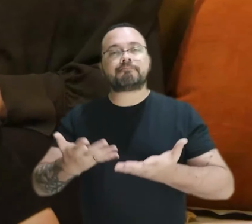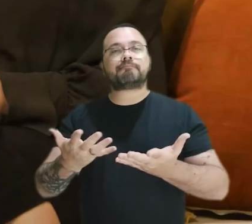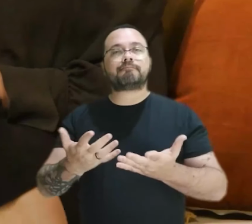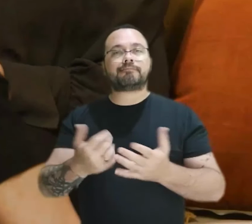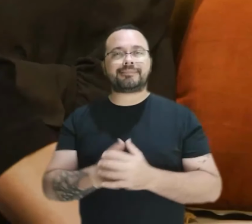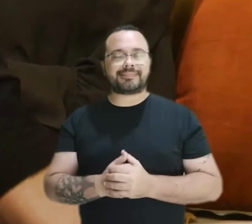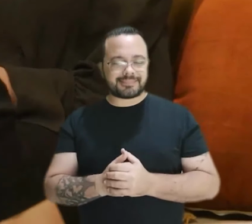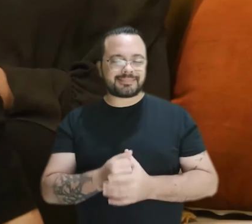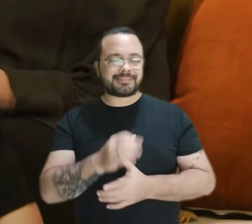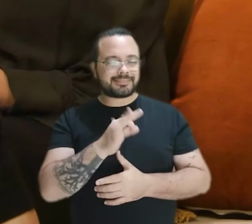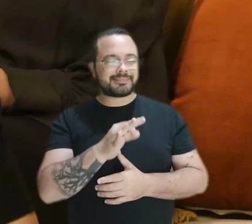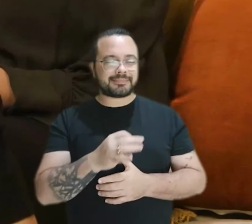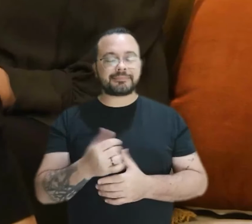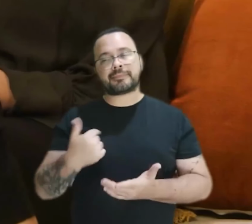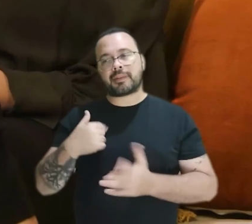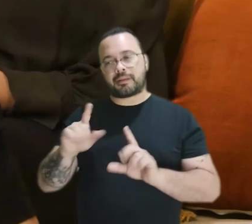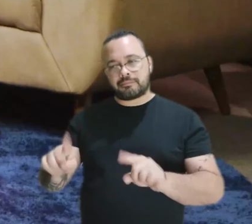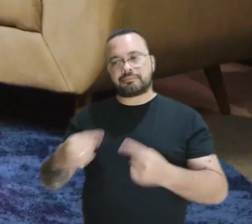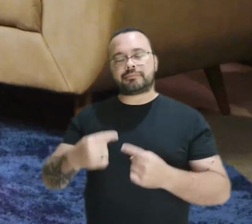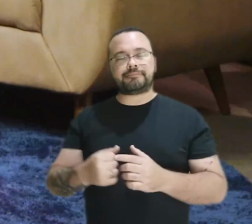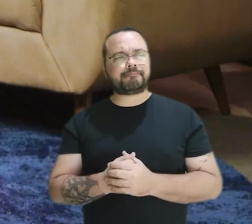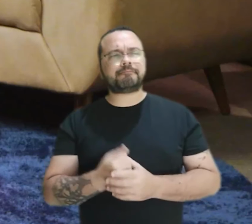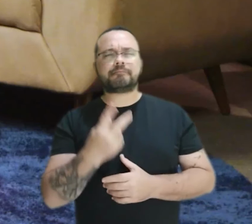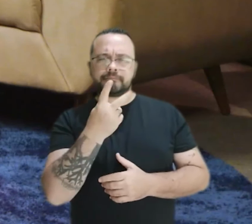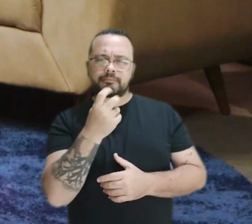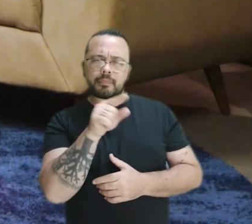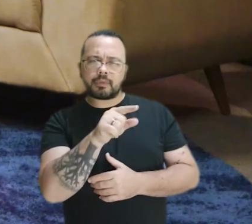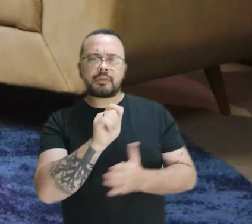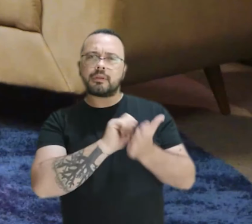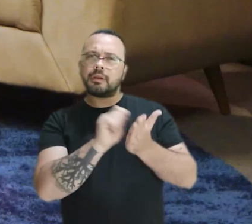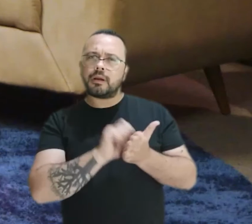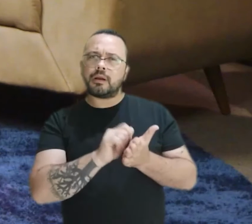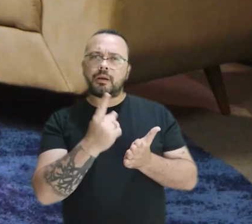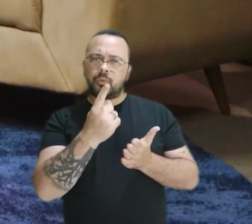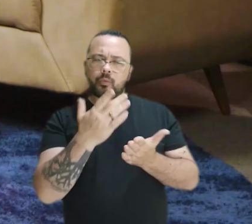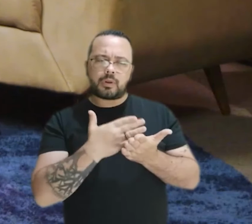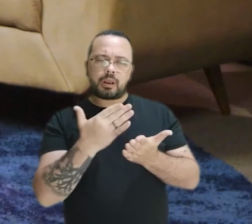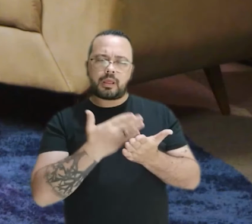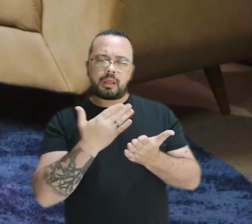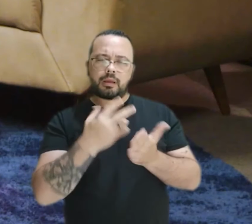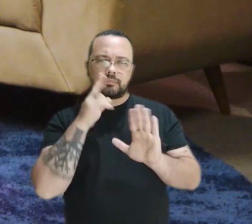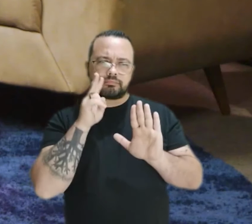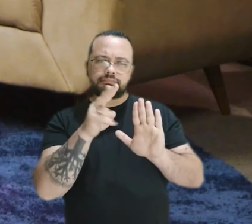Que que vai te provocar. - É, que que vai me provocar. Eu vi que você tá com um livro, foi o que você me mostrou... Sim. - Que é o seu, né?